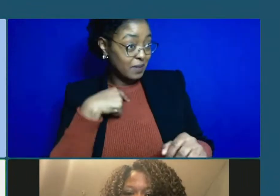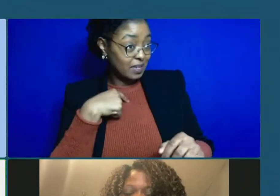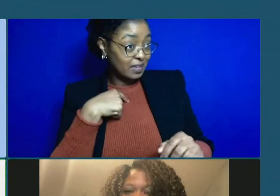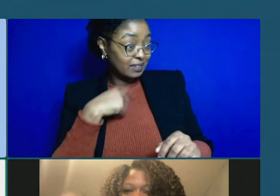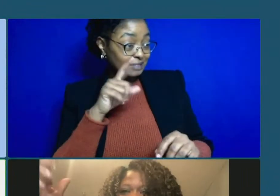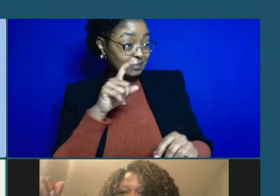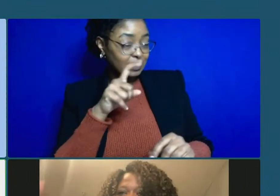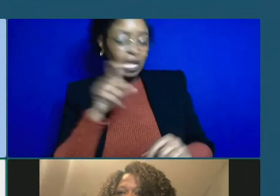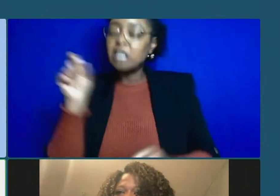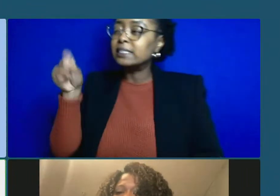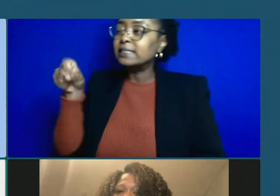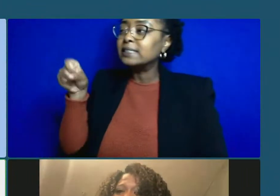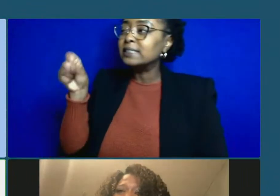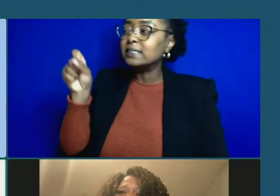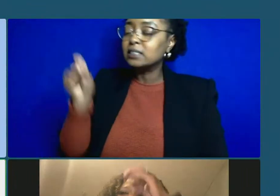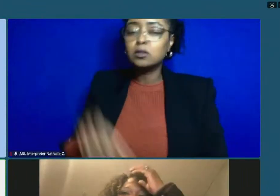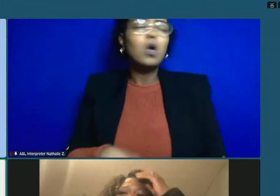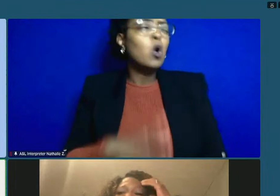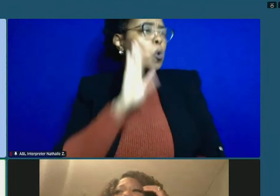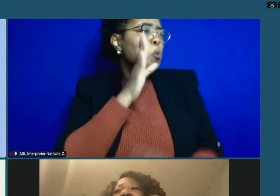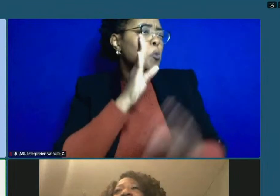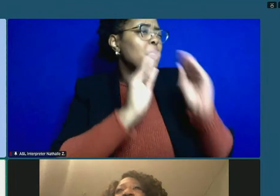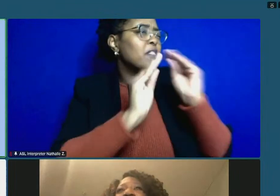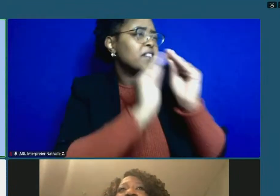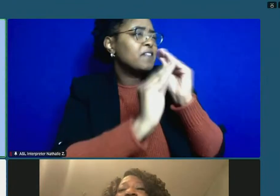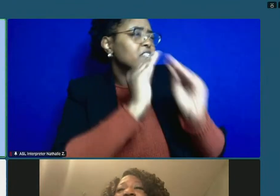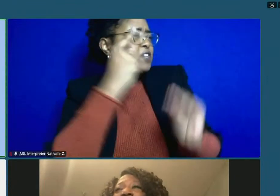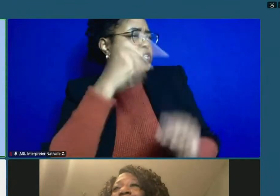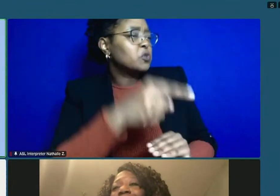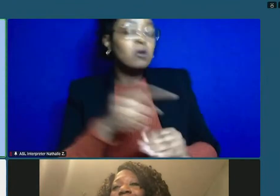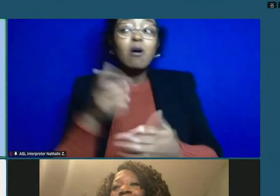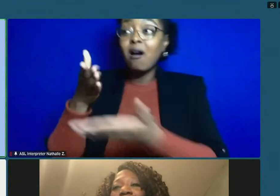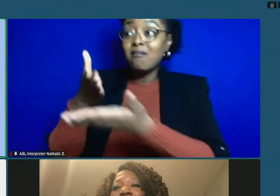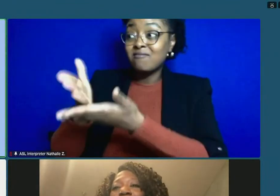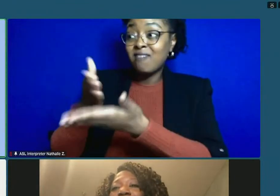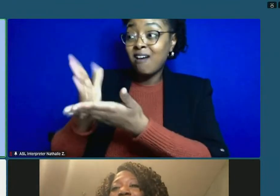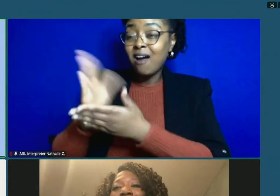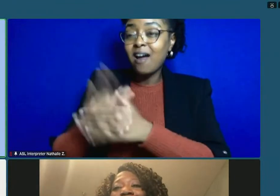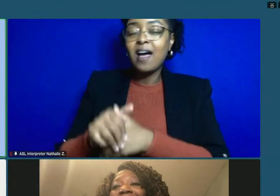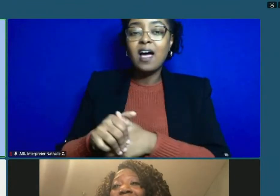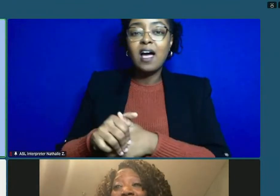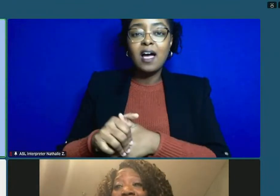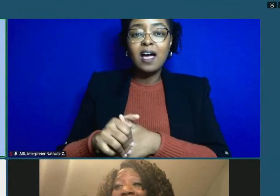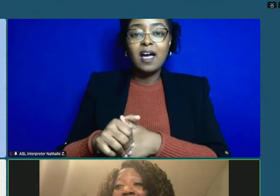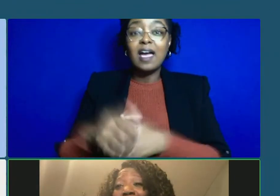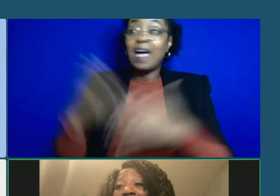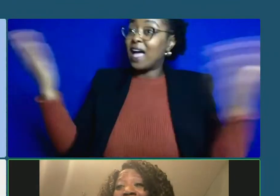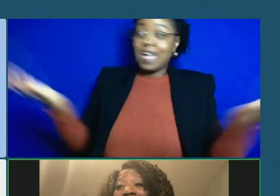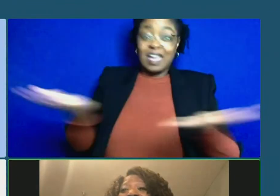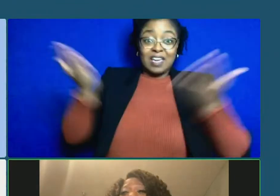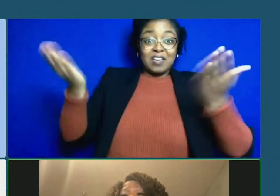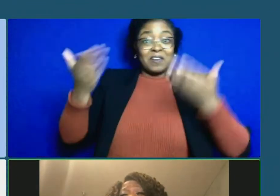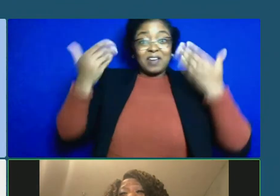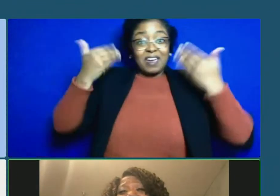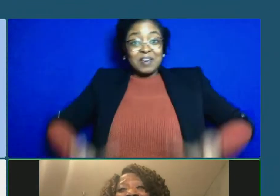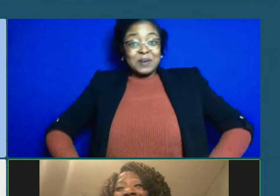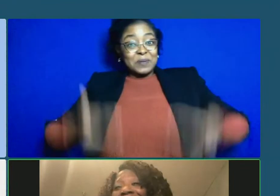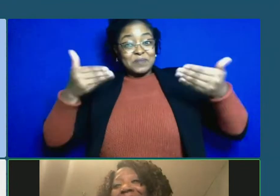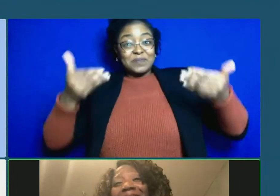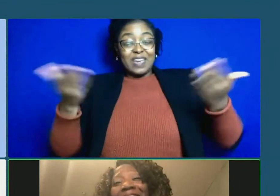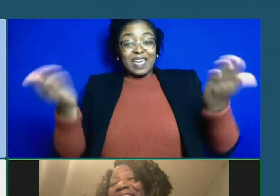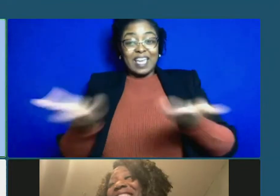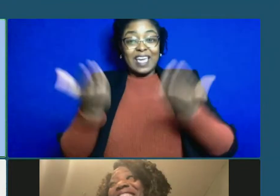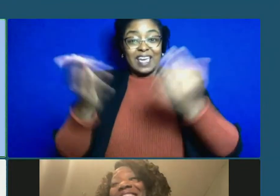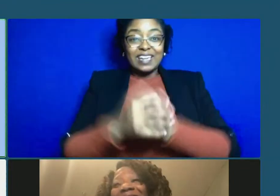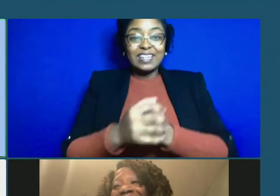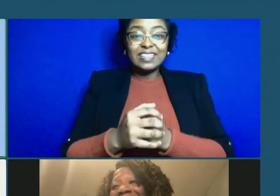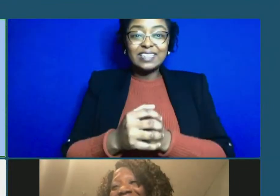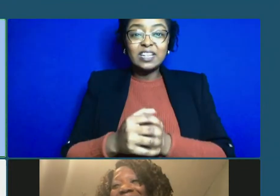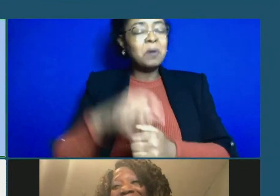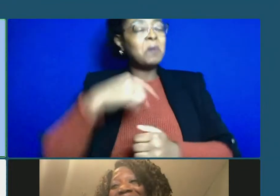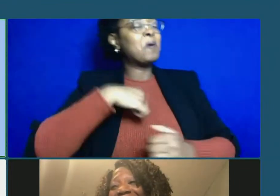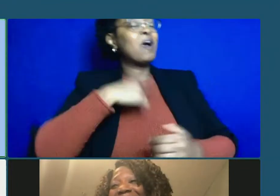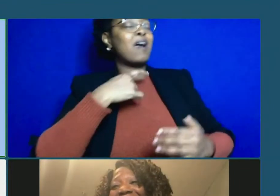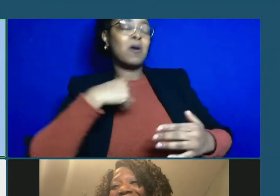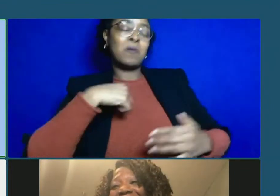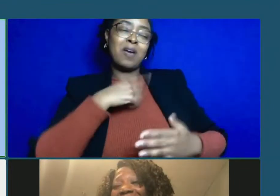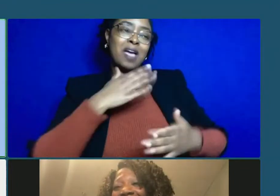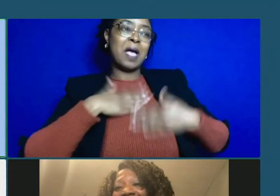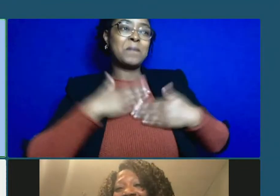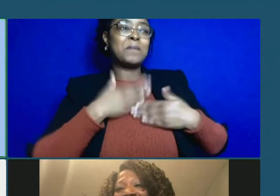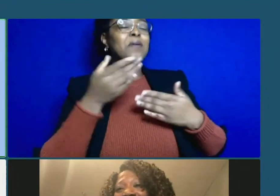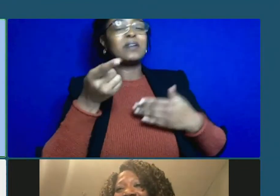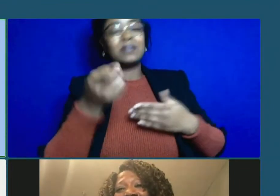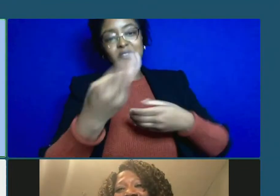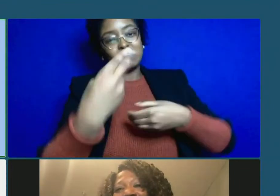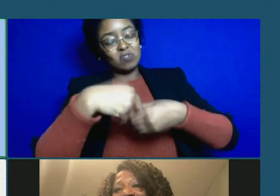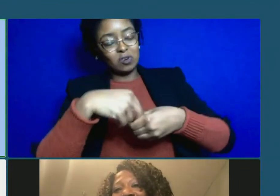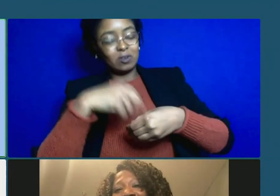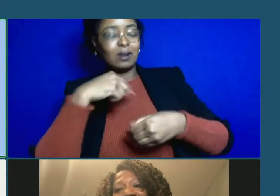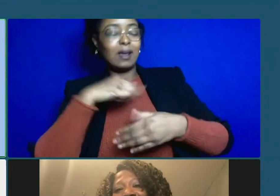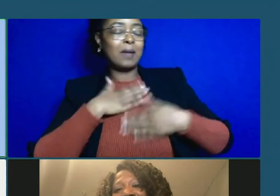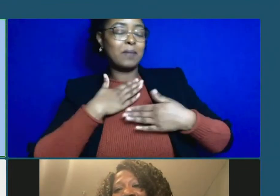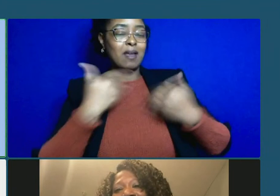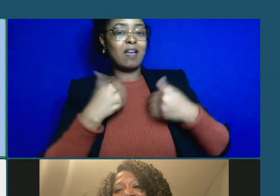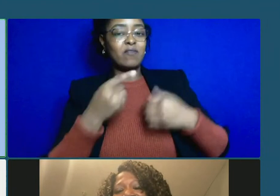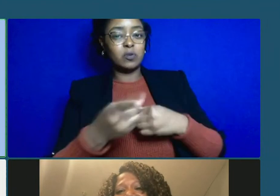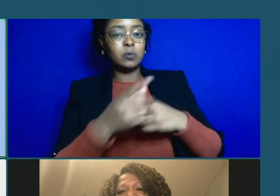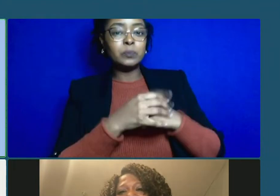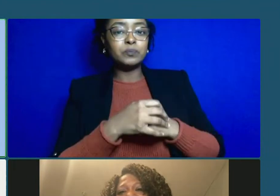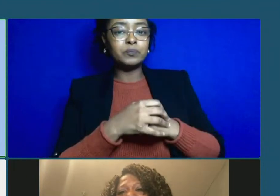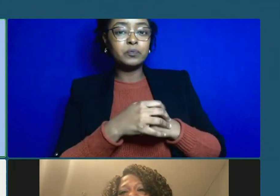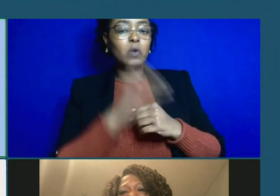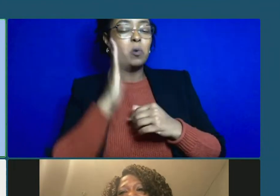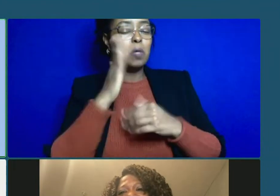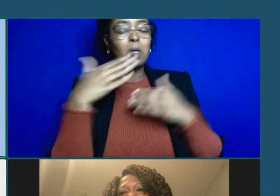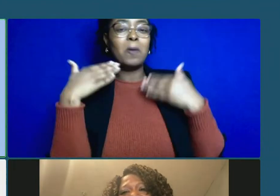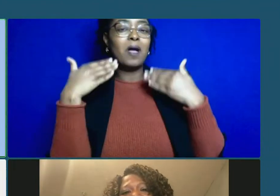encaminó Fray parecen pequeño. Y